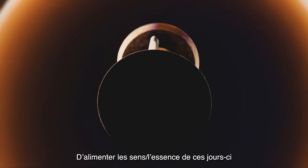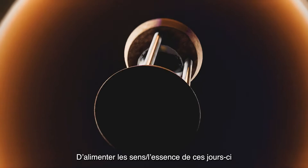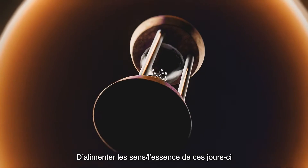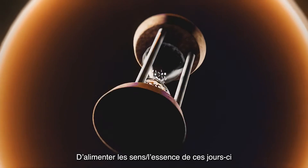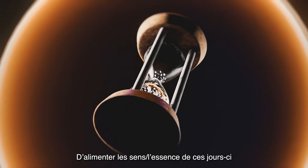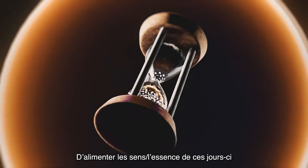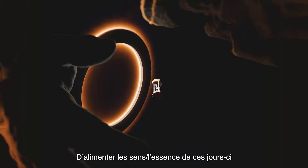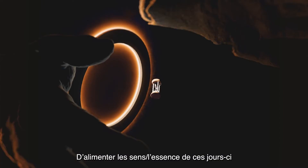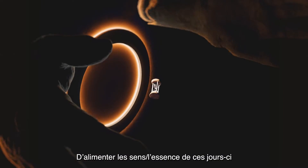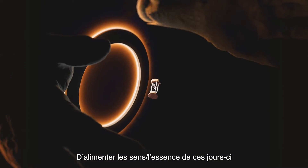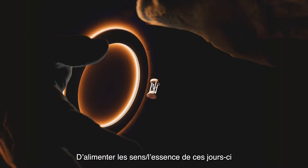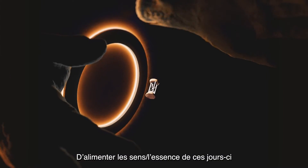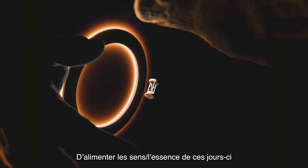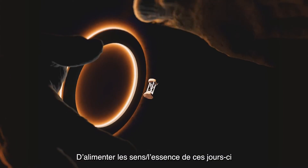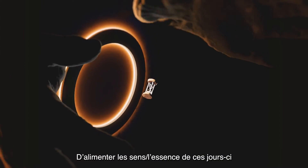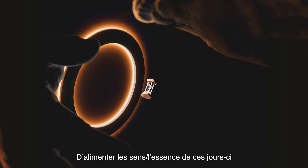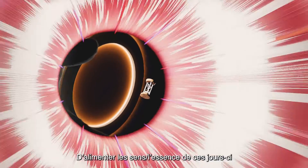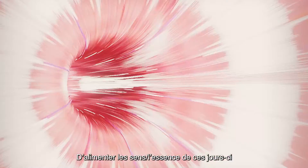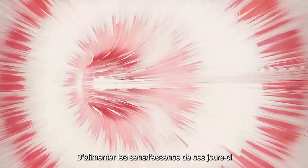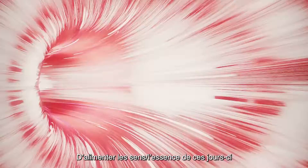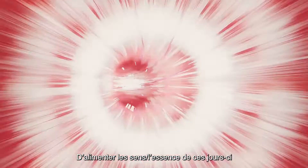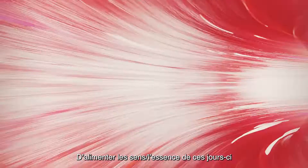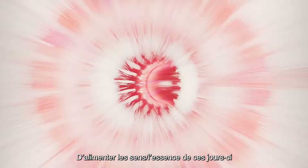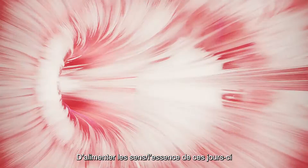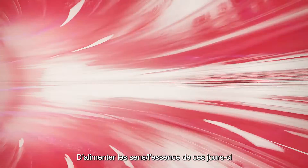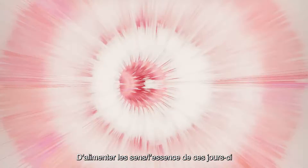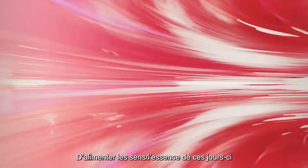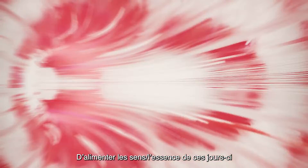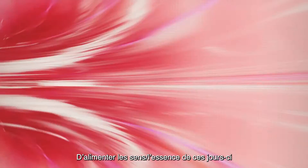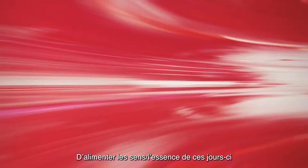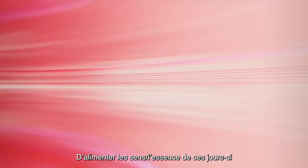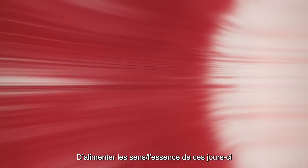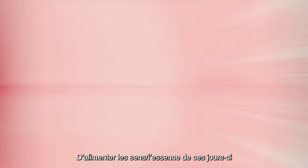D’alimenter les sens/l’essence de ces jours-ci